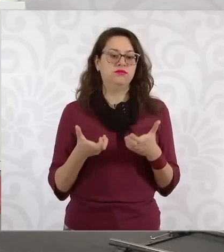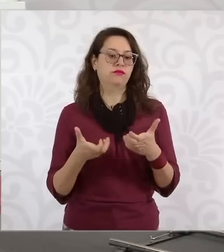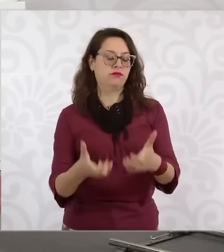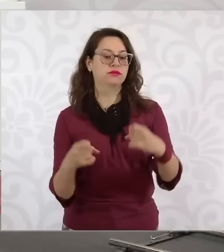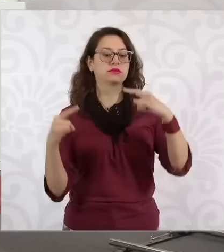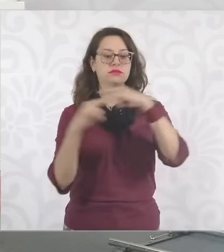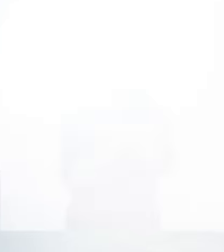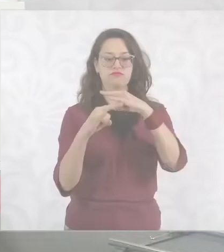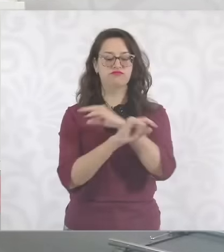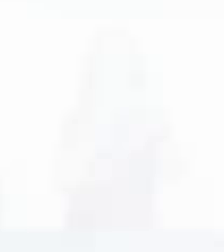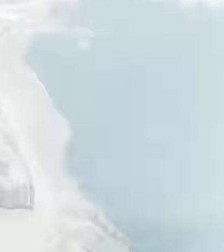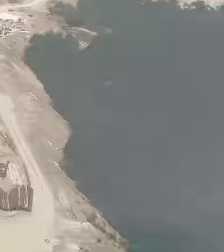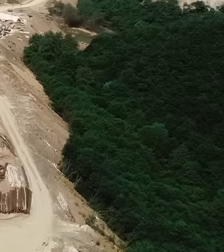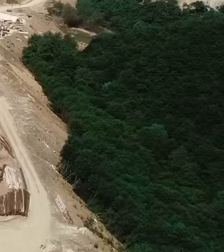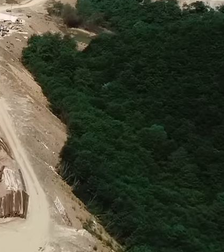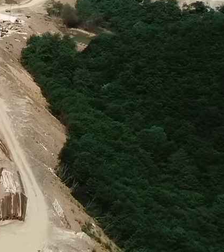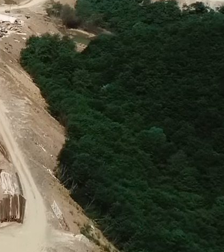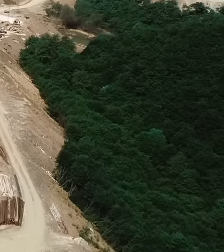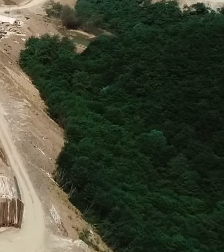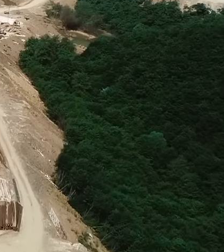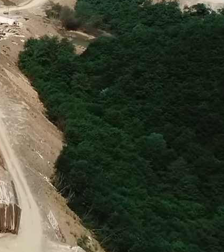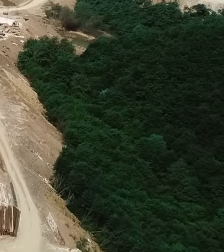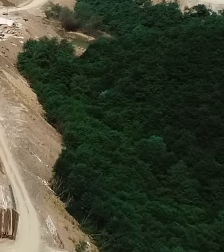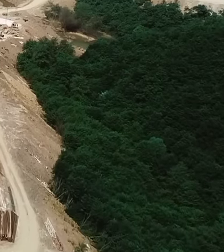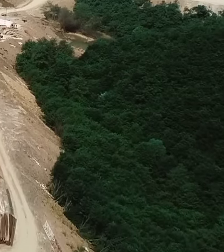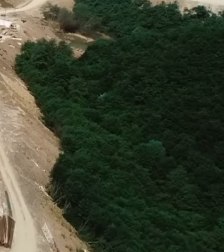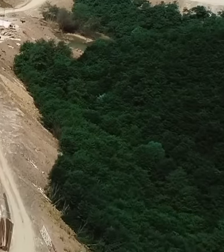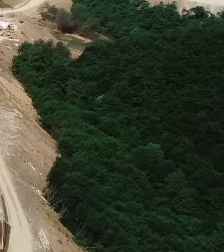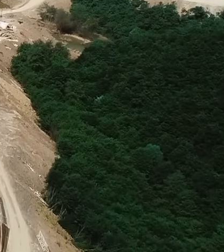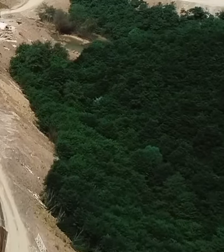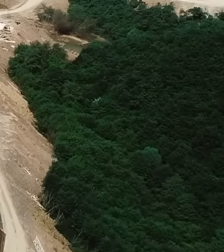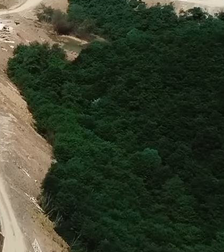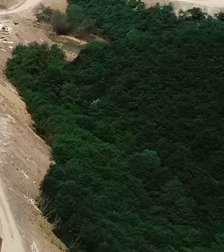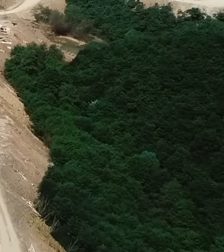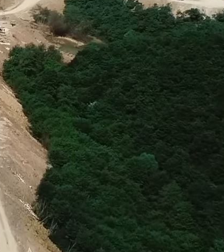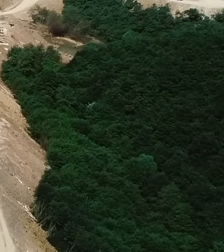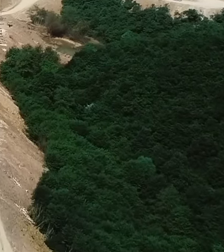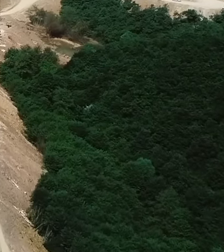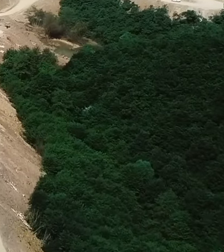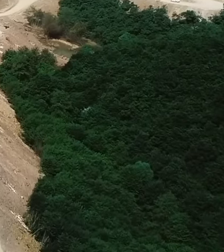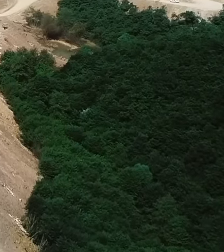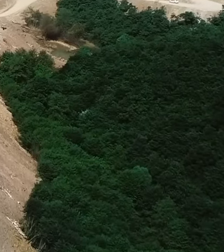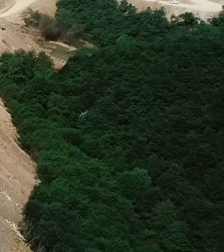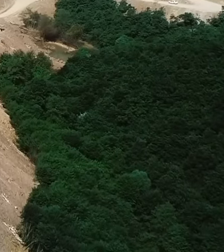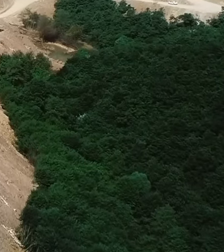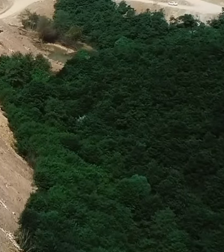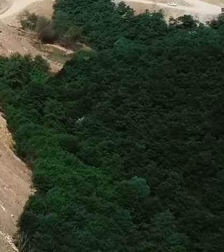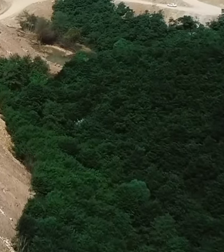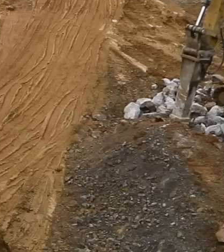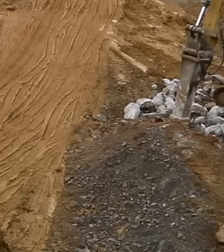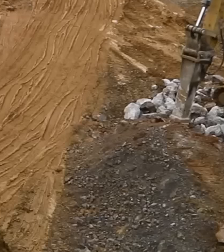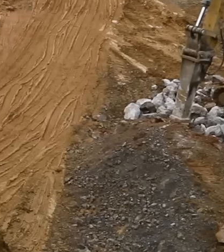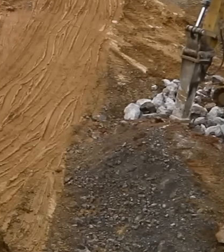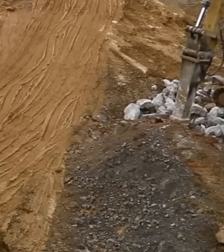de México. Se presentó el programa de inversión carretera para este 2026 y los años venideros.